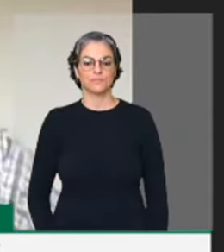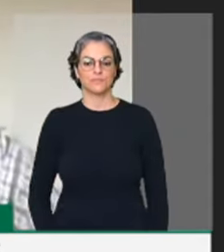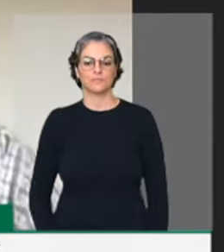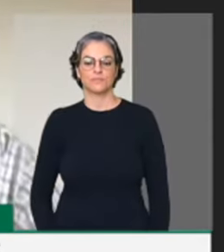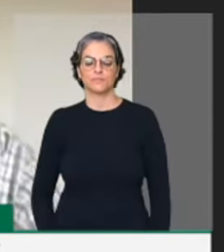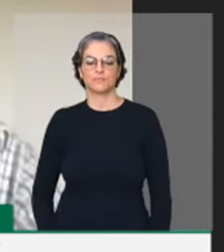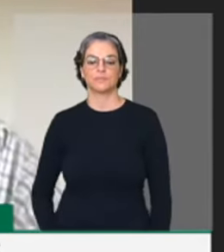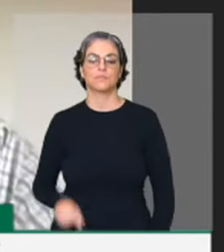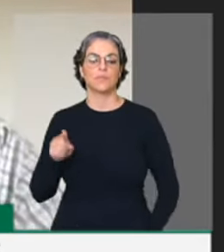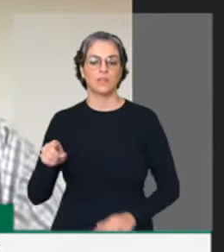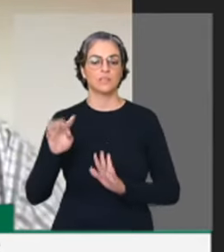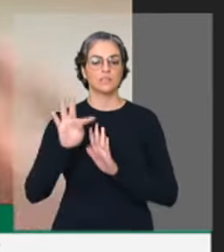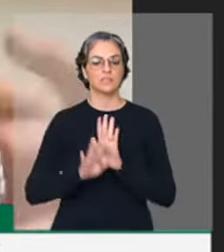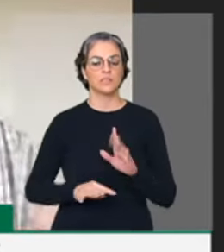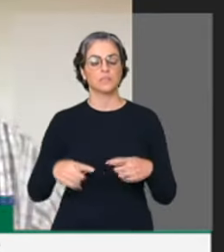PRECISAM SER COLOCADAS NELE. VAMOS ACABAR AQUI COM A